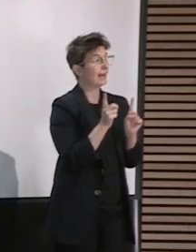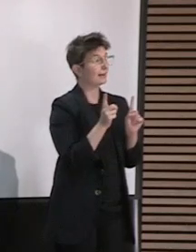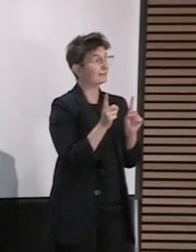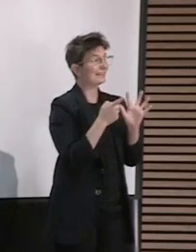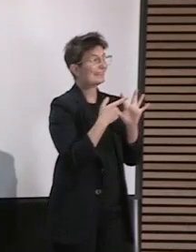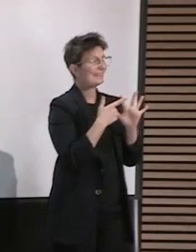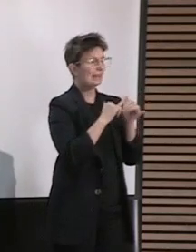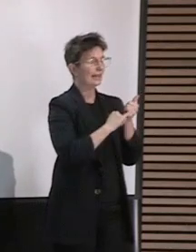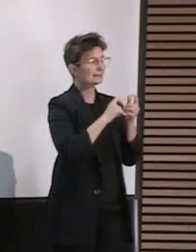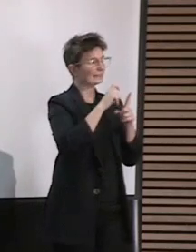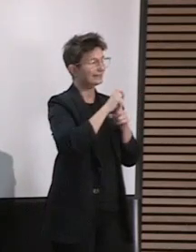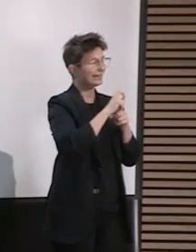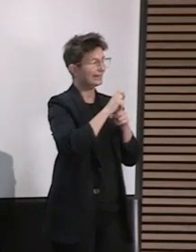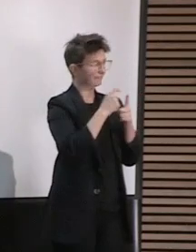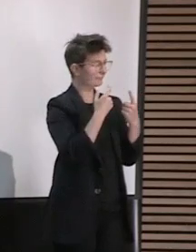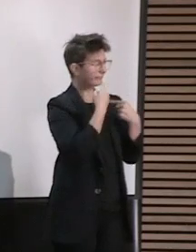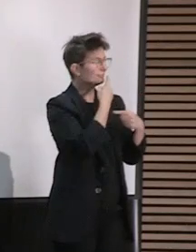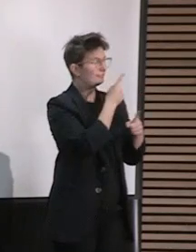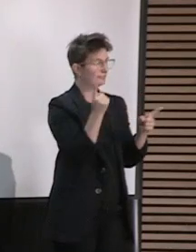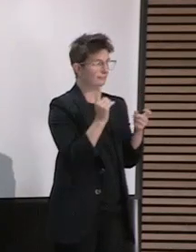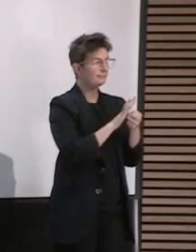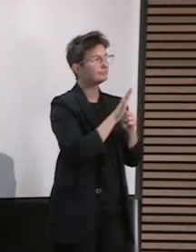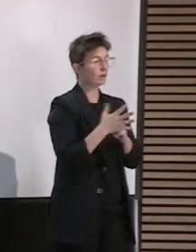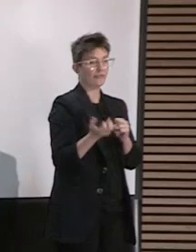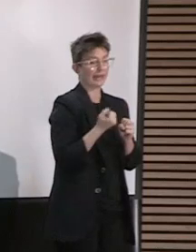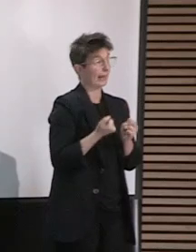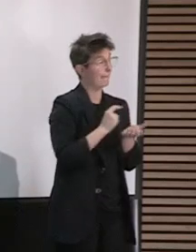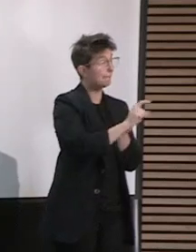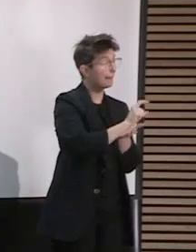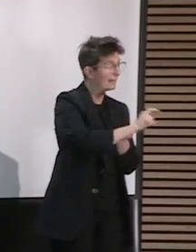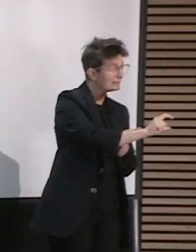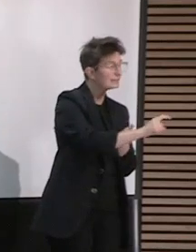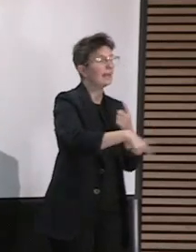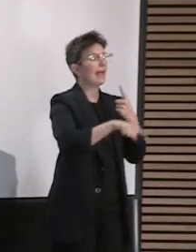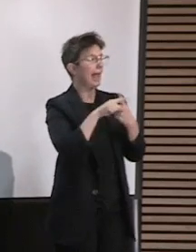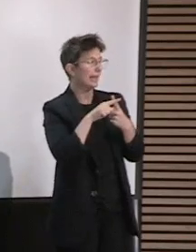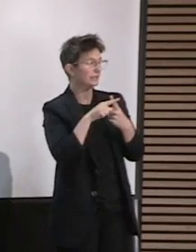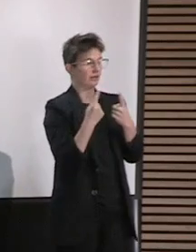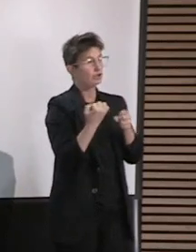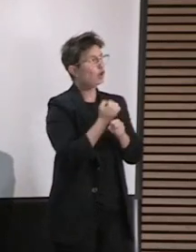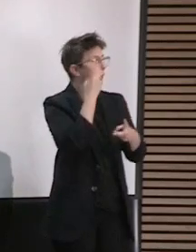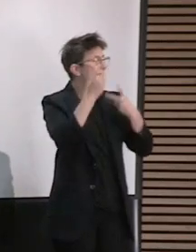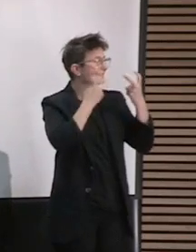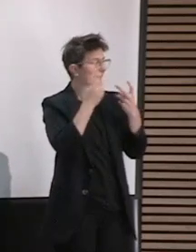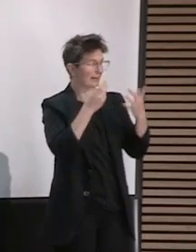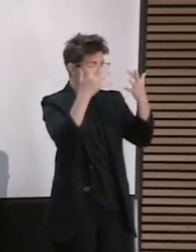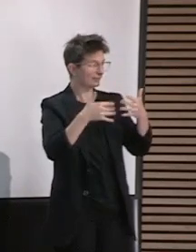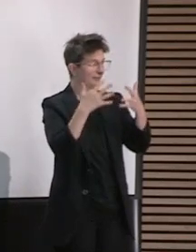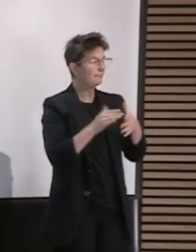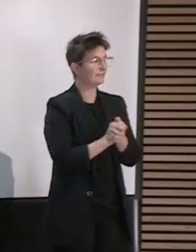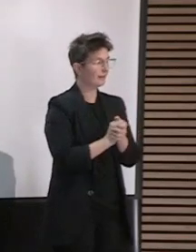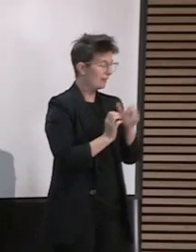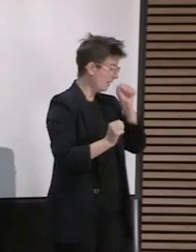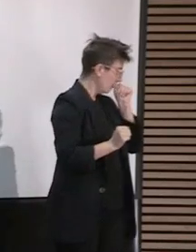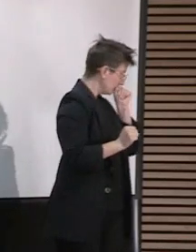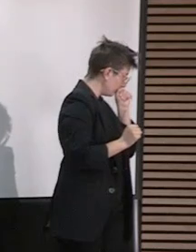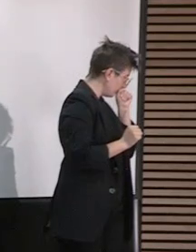93,643 tenei umanga nana nei